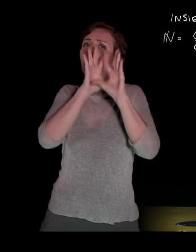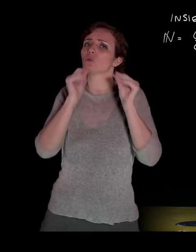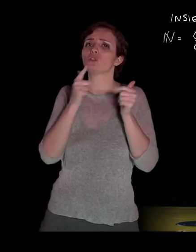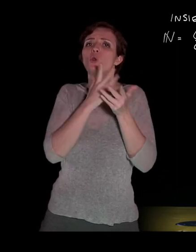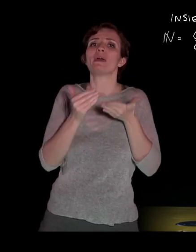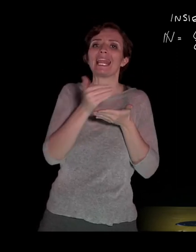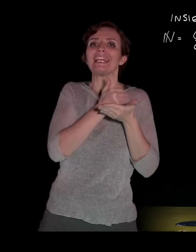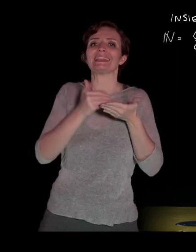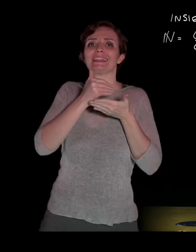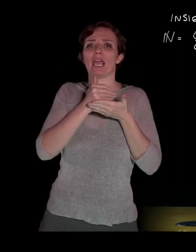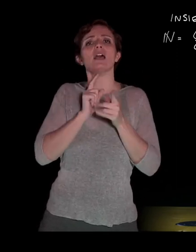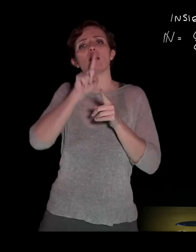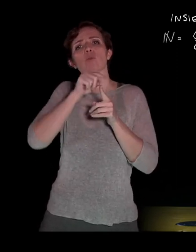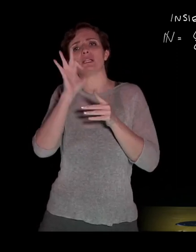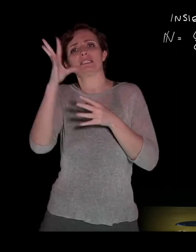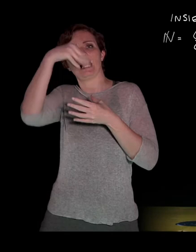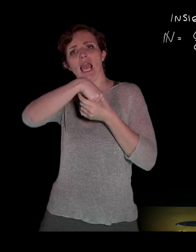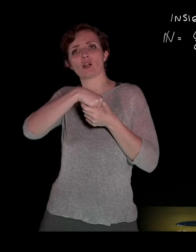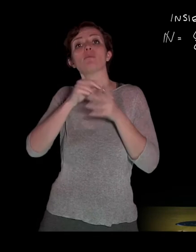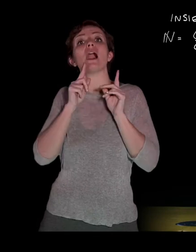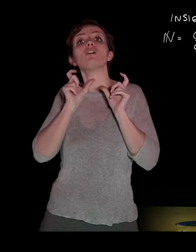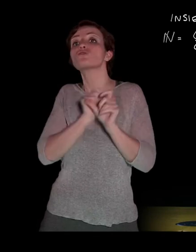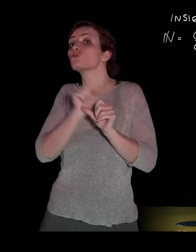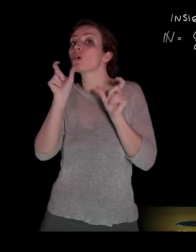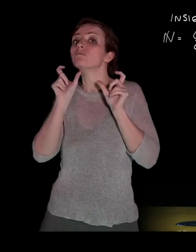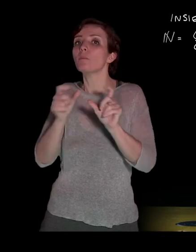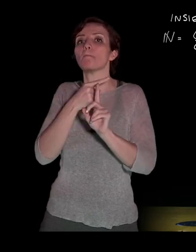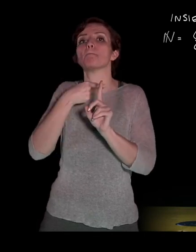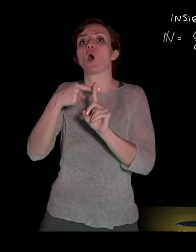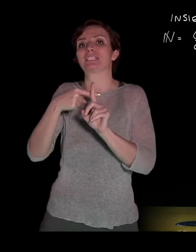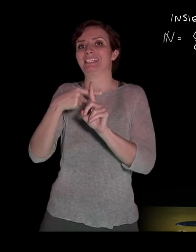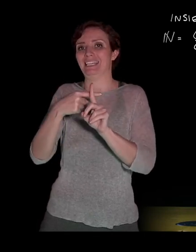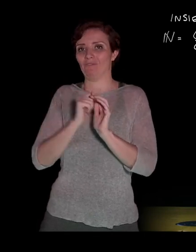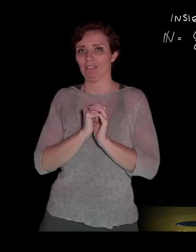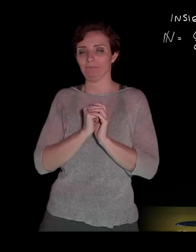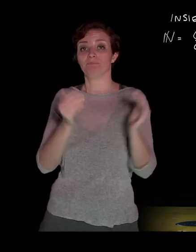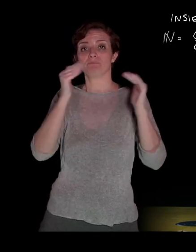ma soltanto quelli positivi. Un insieme più ampio invece,